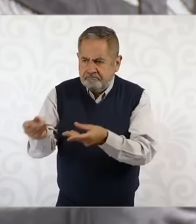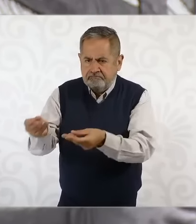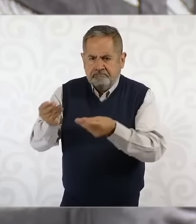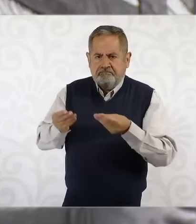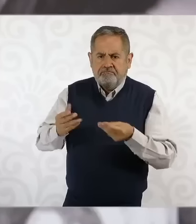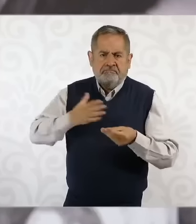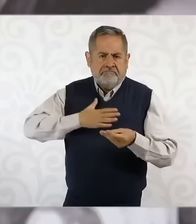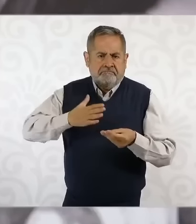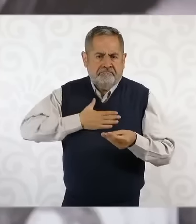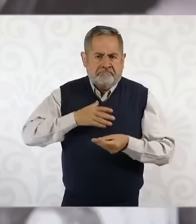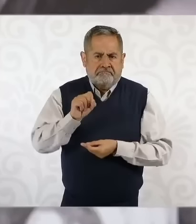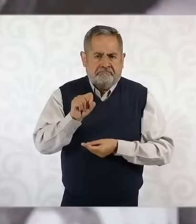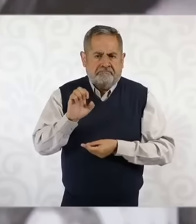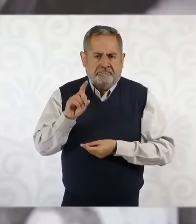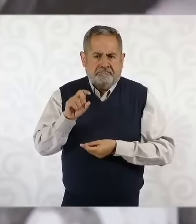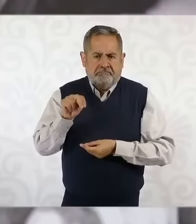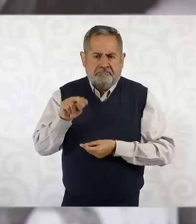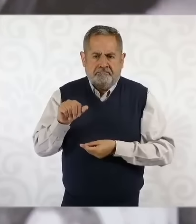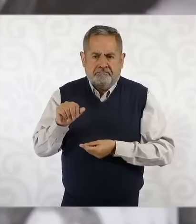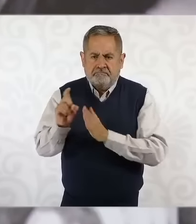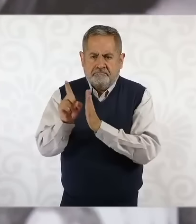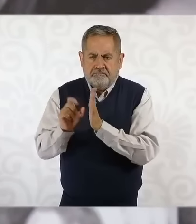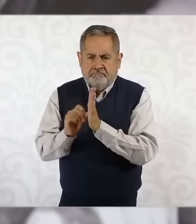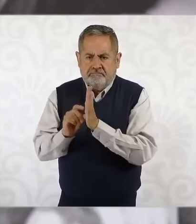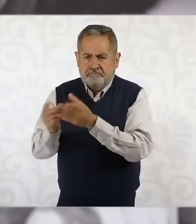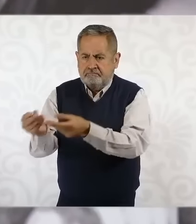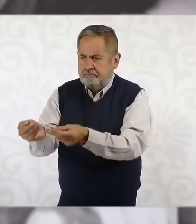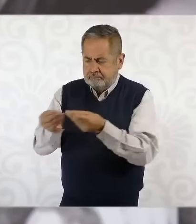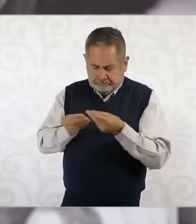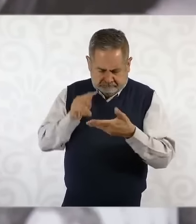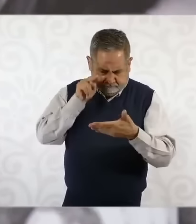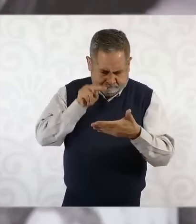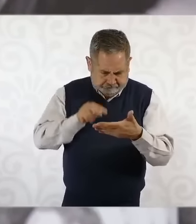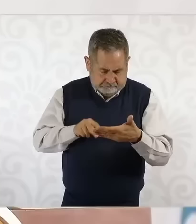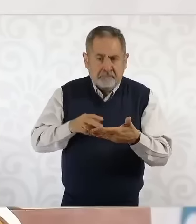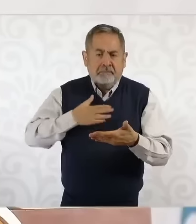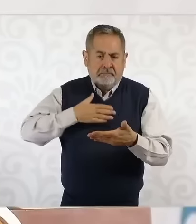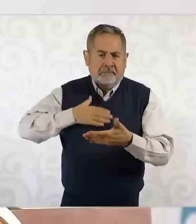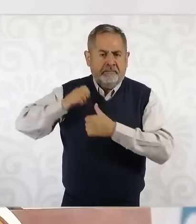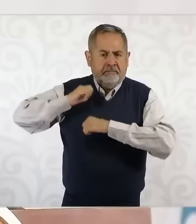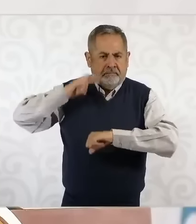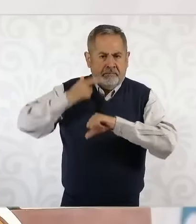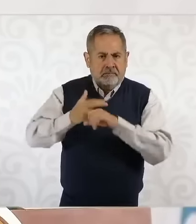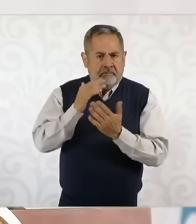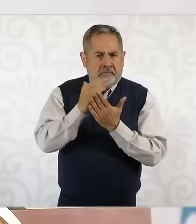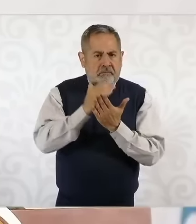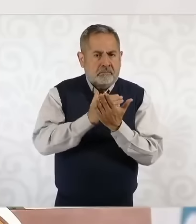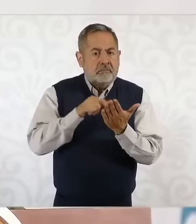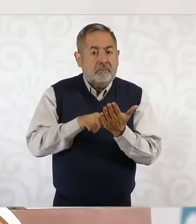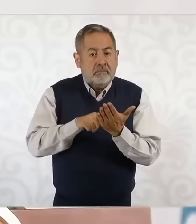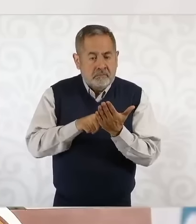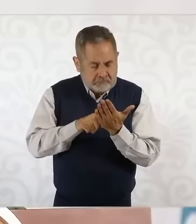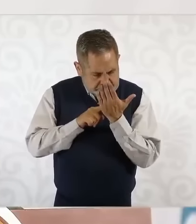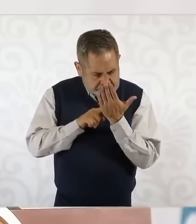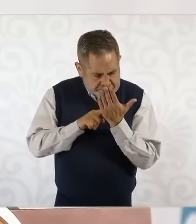de la Defensa Nacional. Hay un organismo encargado de ello. Se eleva la solicitud,